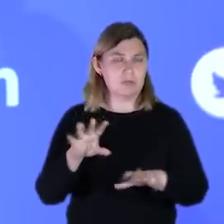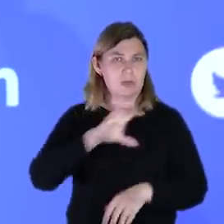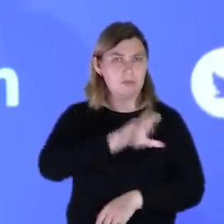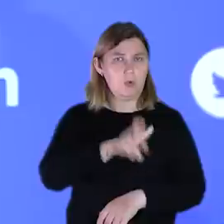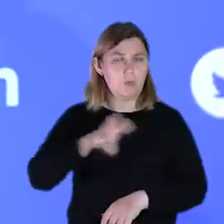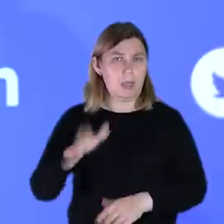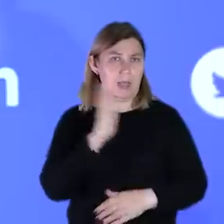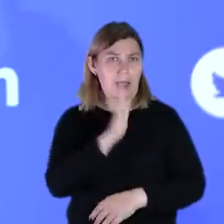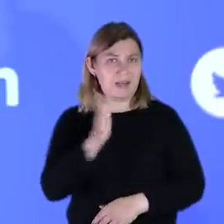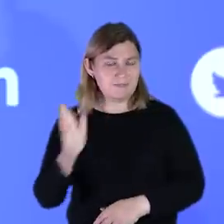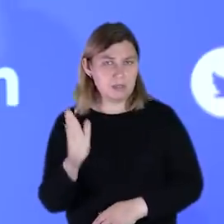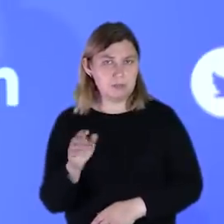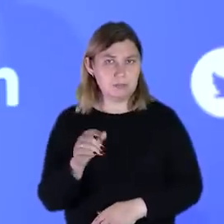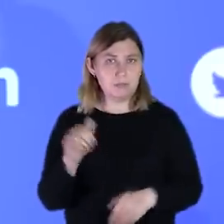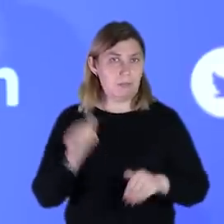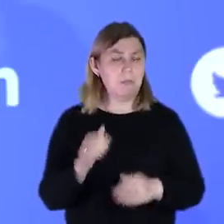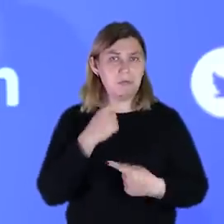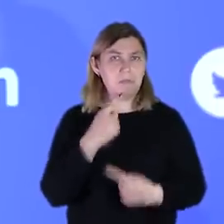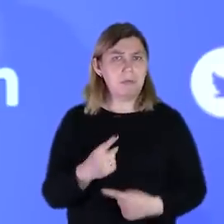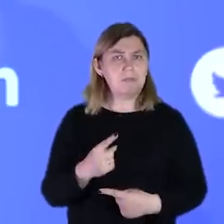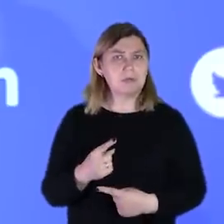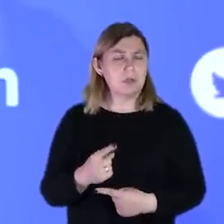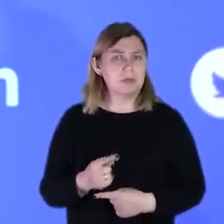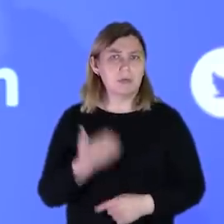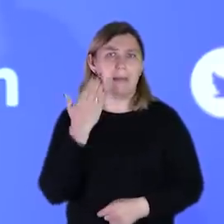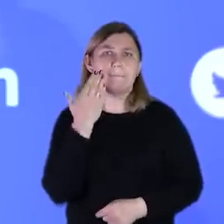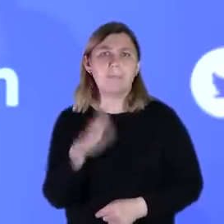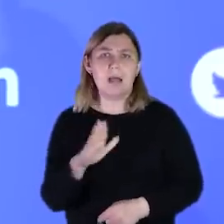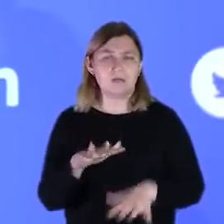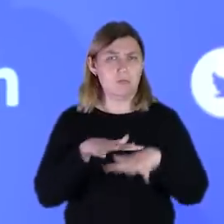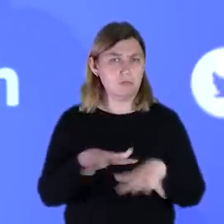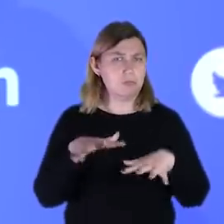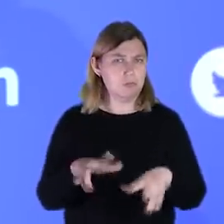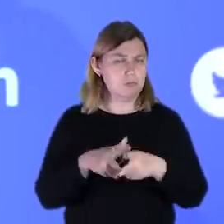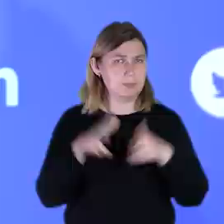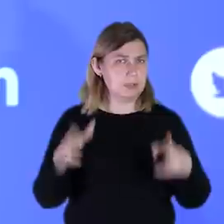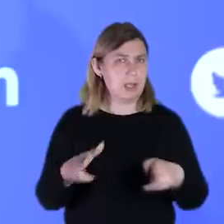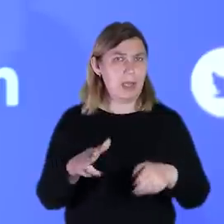archiwalnych, więc można powiedzieć: w bardzo dużym zakresie. Pewnie nie w komplecie,